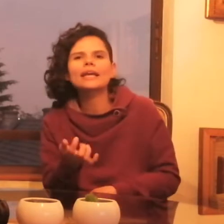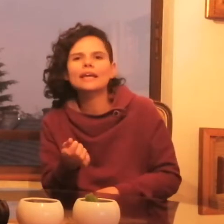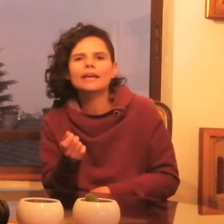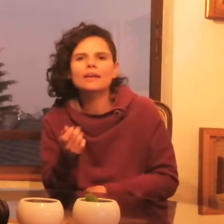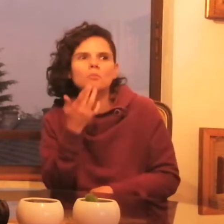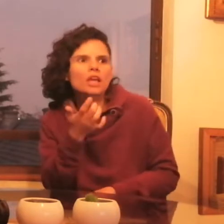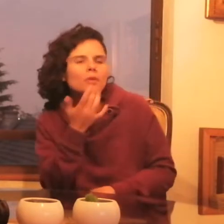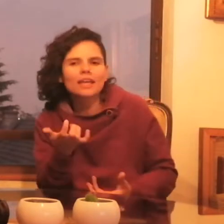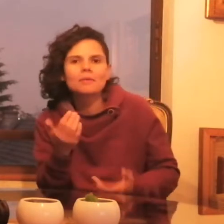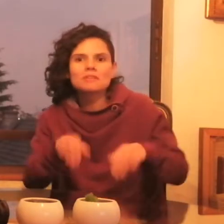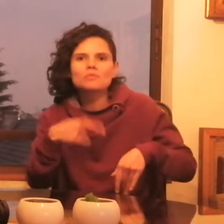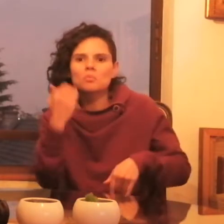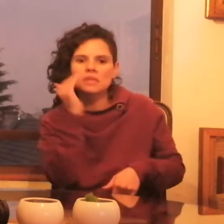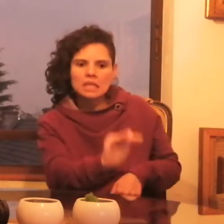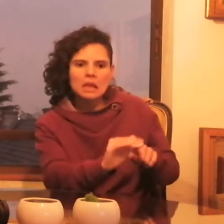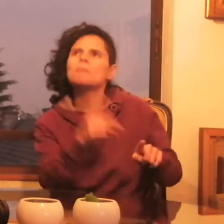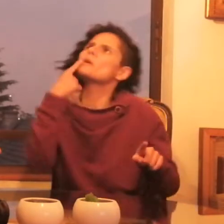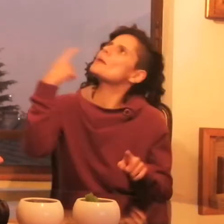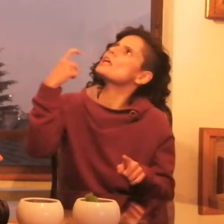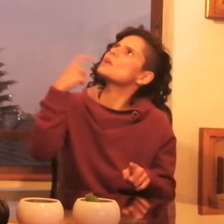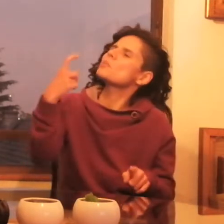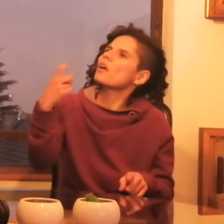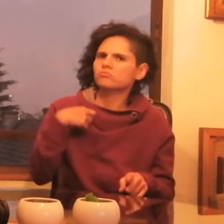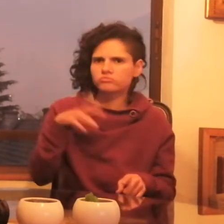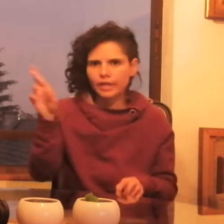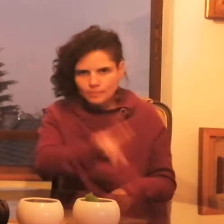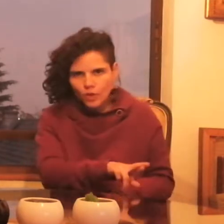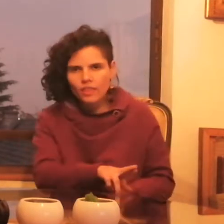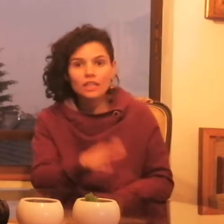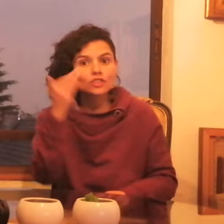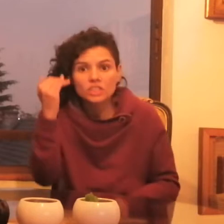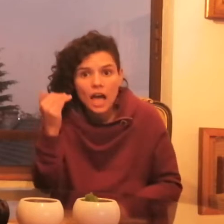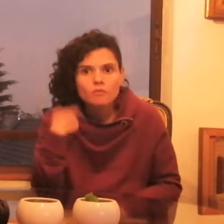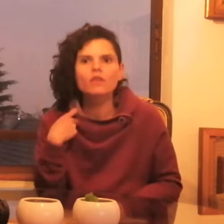chica le pregunte por qué esto, por qué está, contéstele, si no sabe googlee